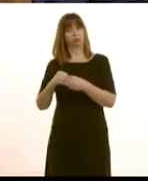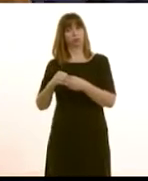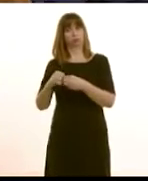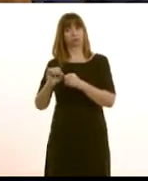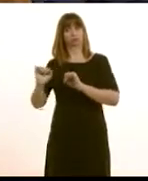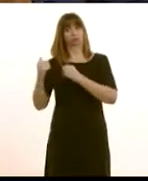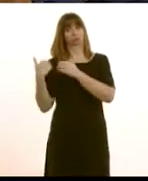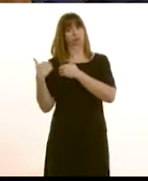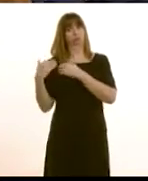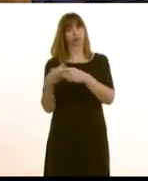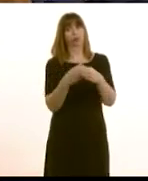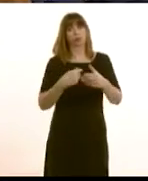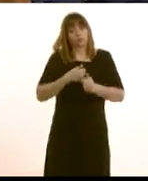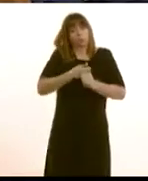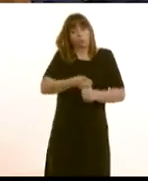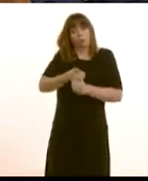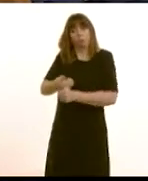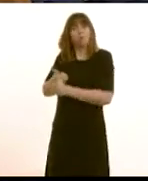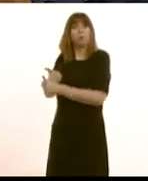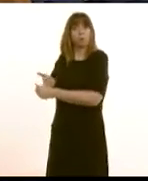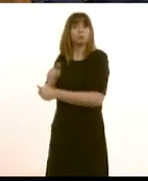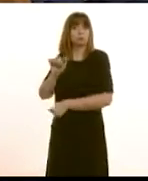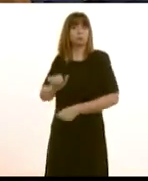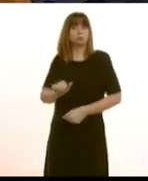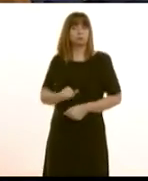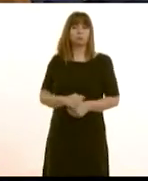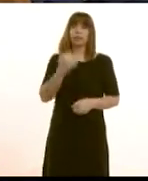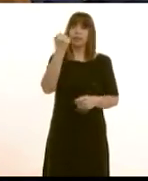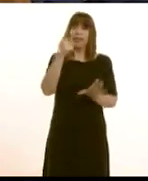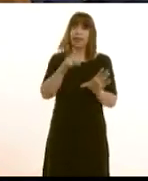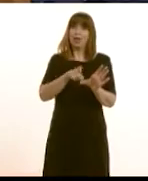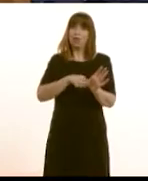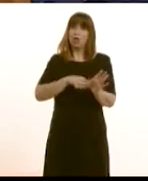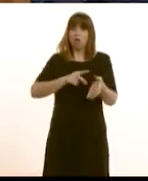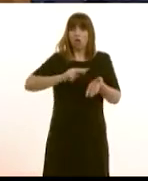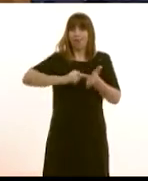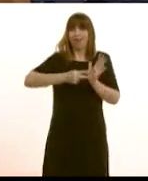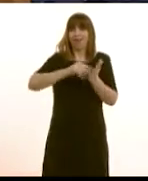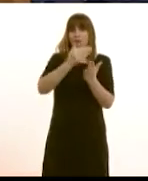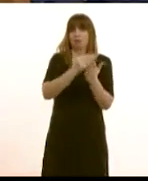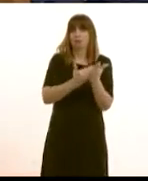a number of ways, and a 10-year workforce strategy is being developed that will determine